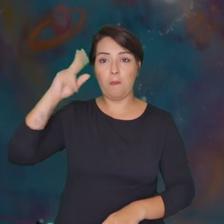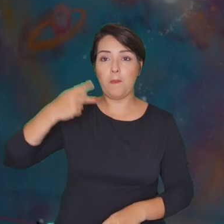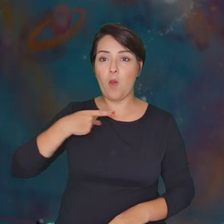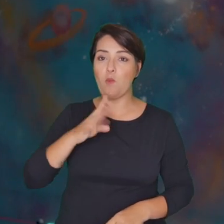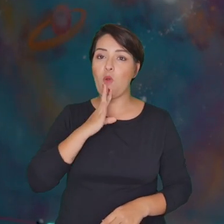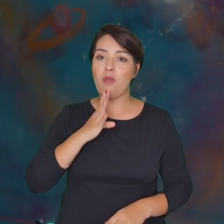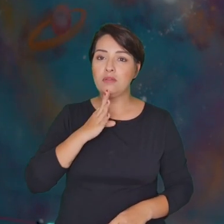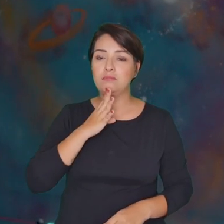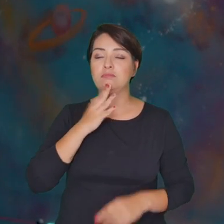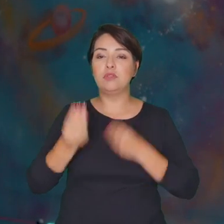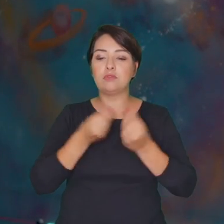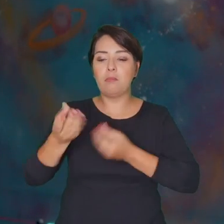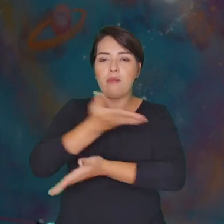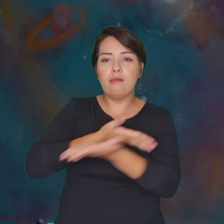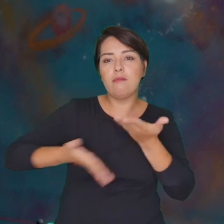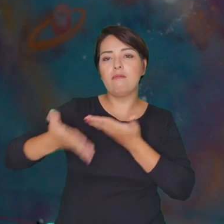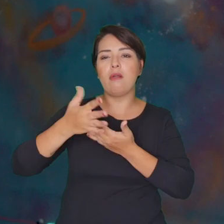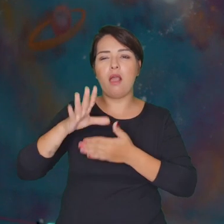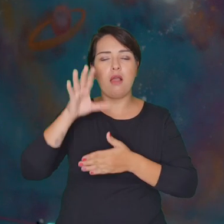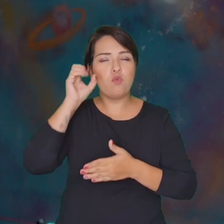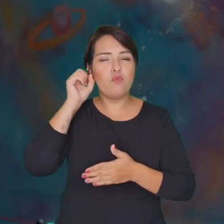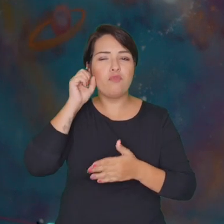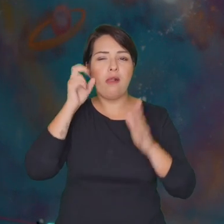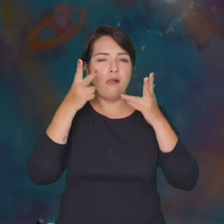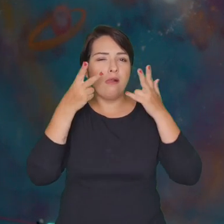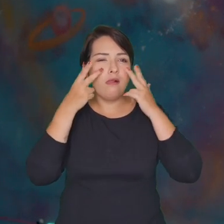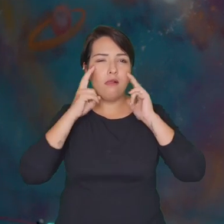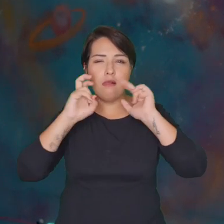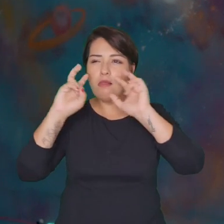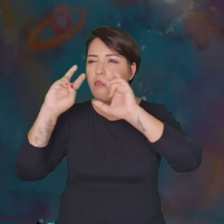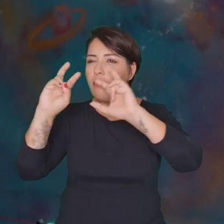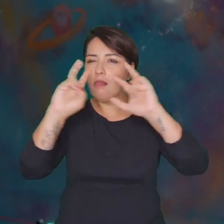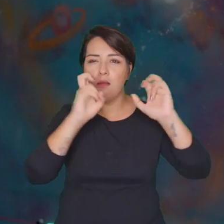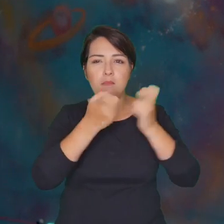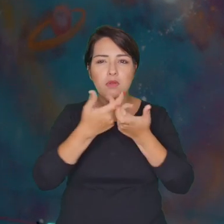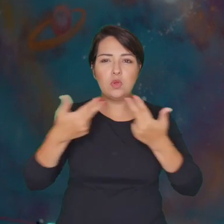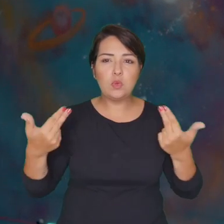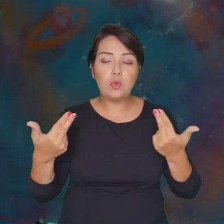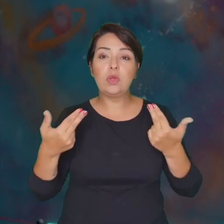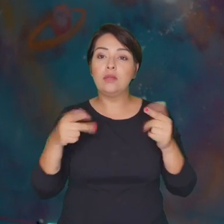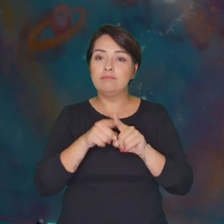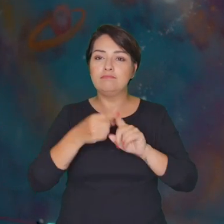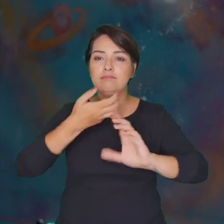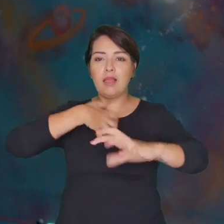habilidade de relacionamento, a escuta atenta e desenvolvendo uma certa empatia.